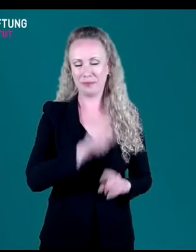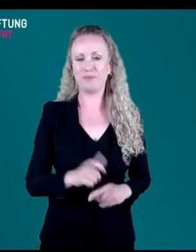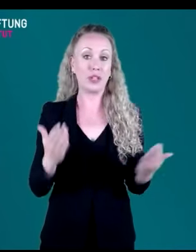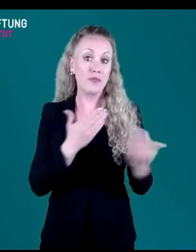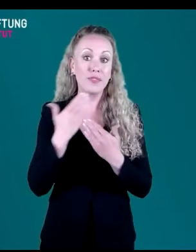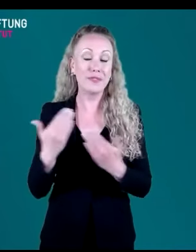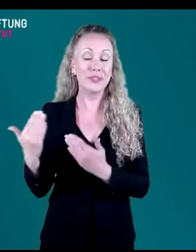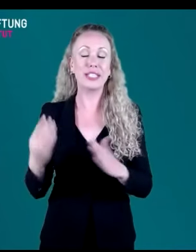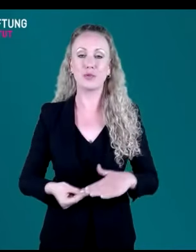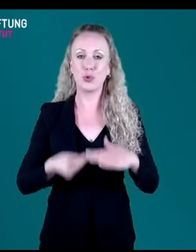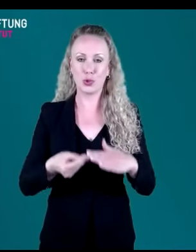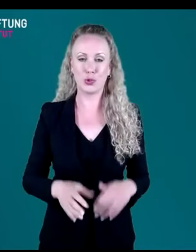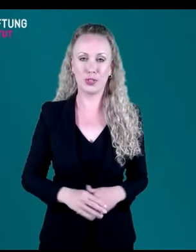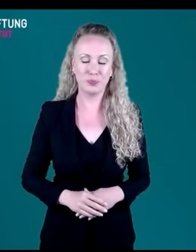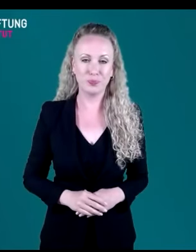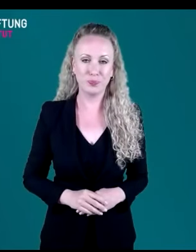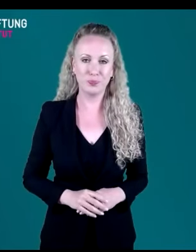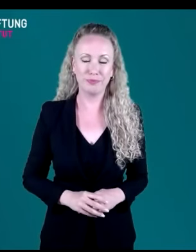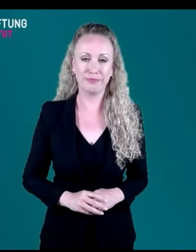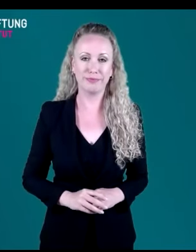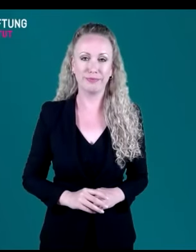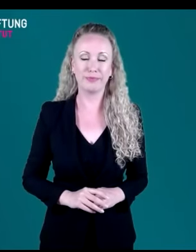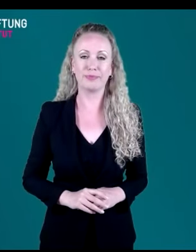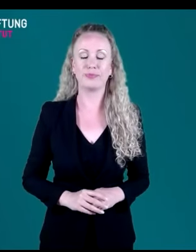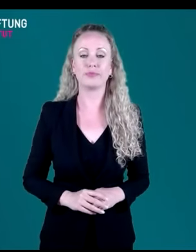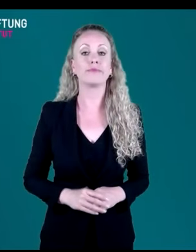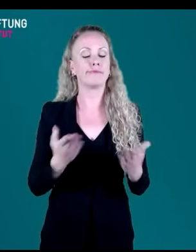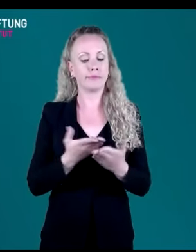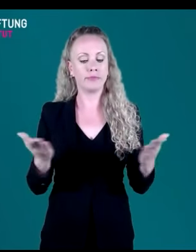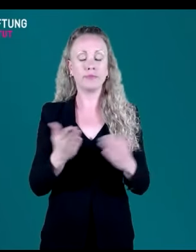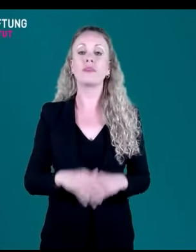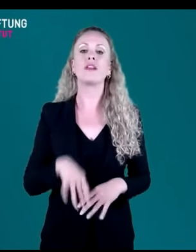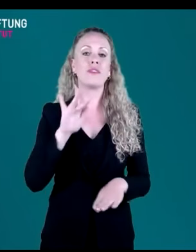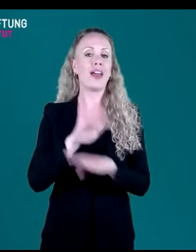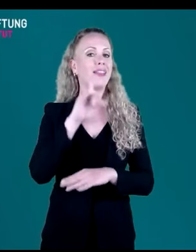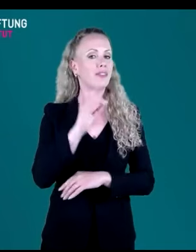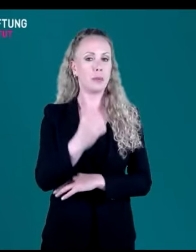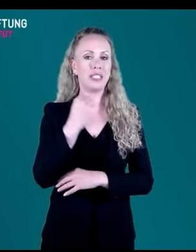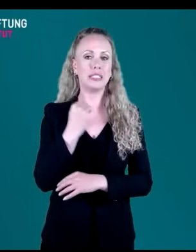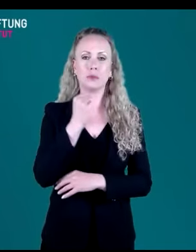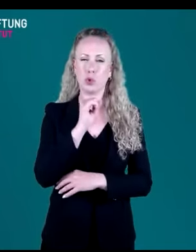Die Veranstaltung heute ist Teil des Verbundprojektes „Antifeminismus begegnen – Demokratie stärken“,